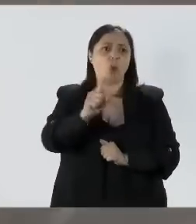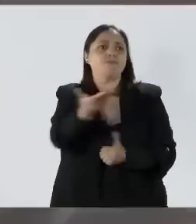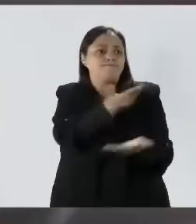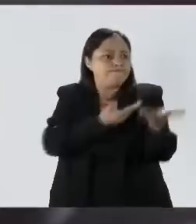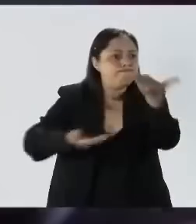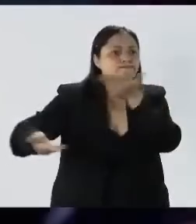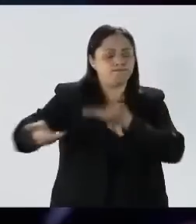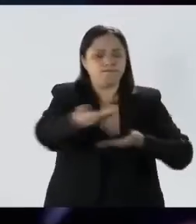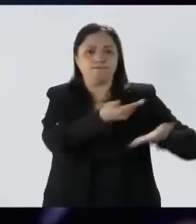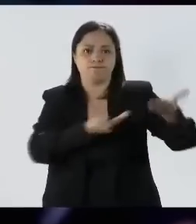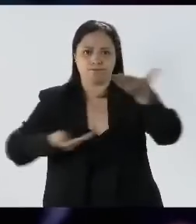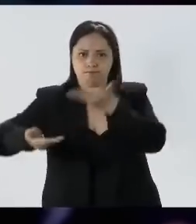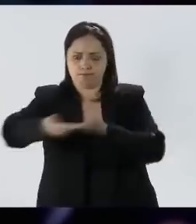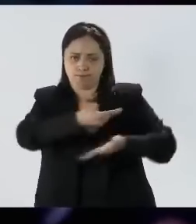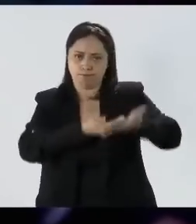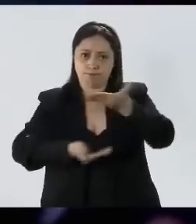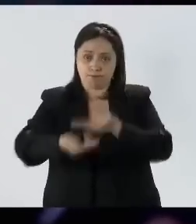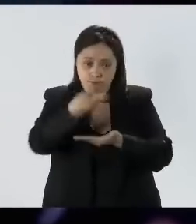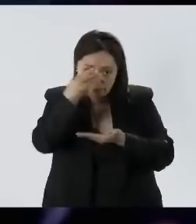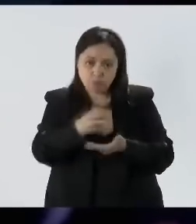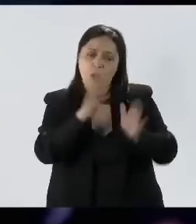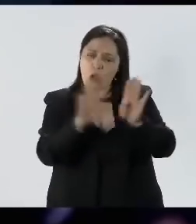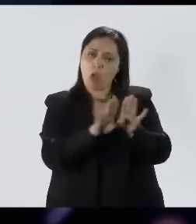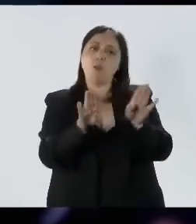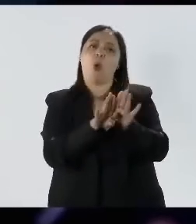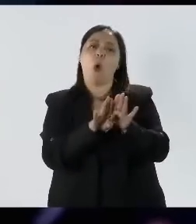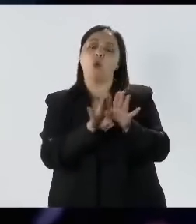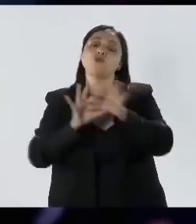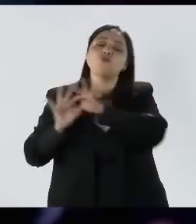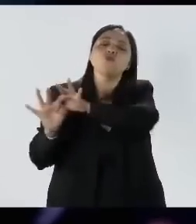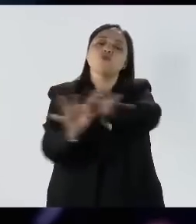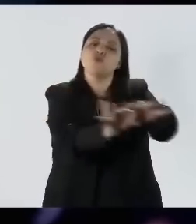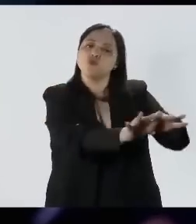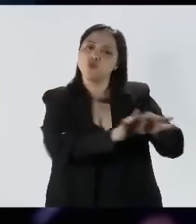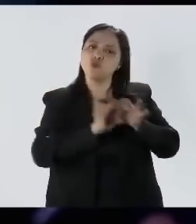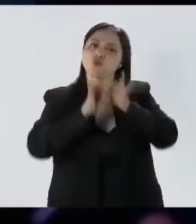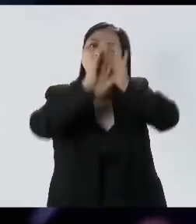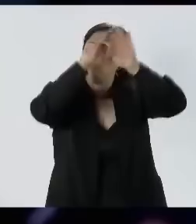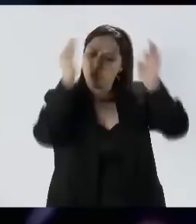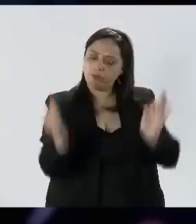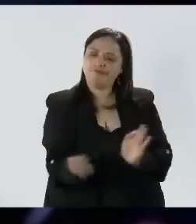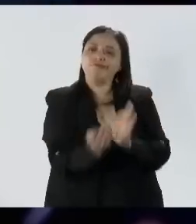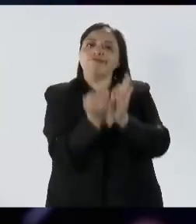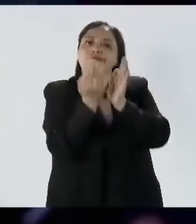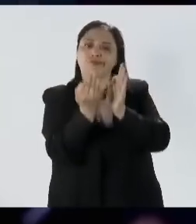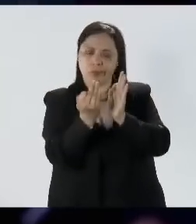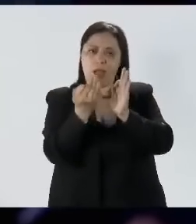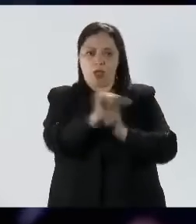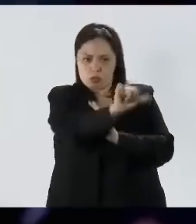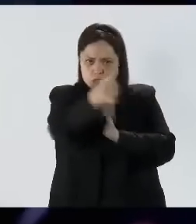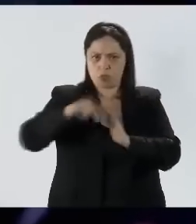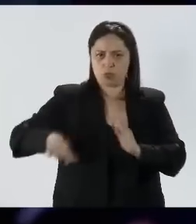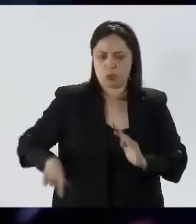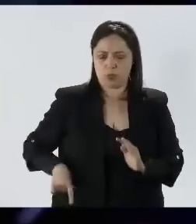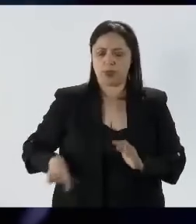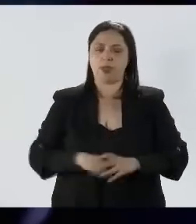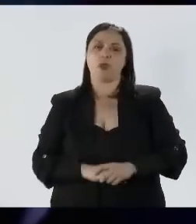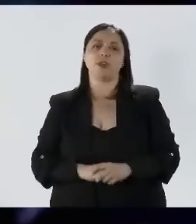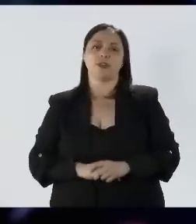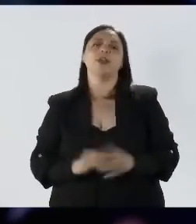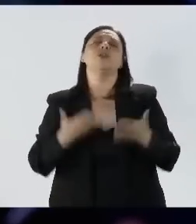vamos a enfrentarlos de la mano de los demás gobernadoras y gobernadores en seguridad en